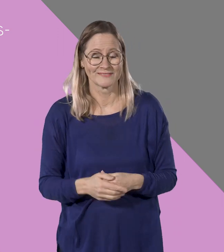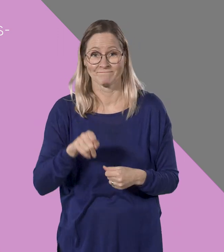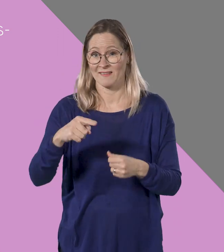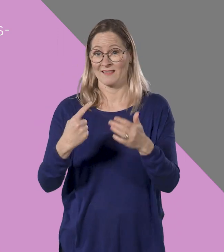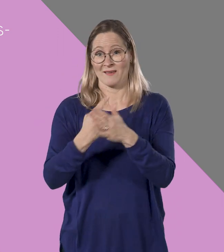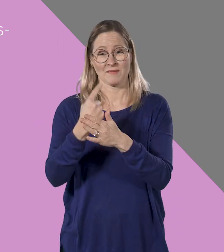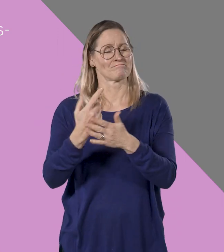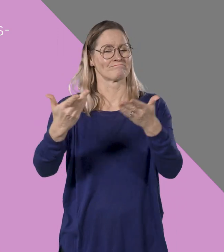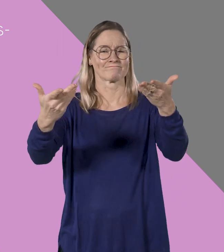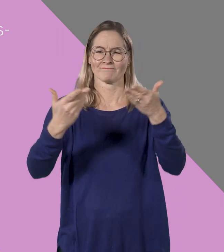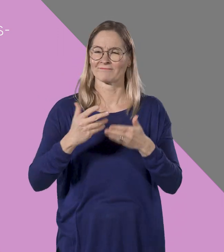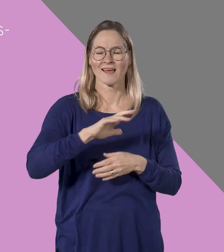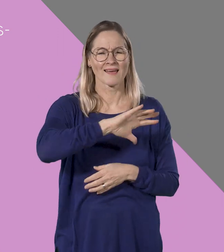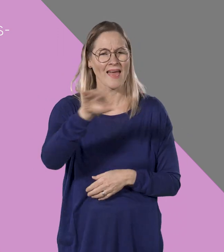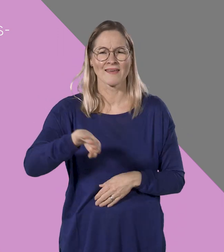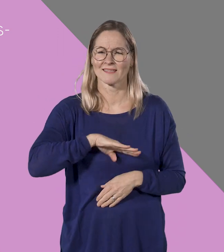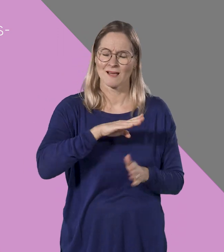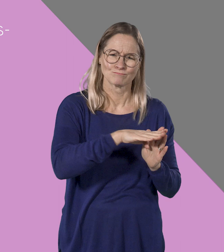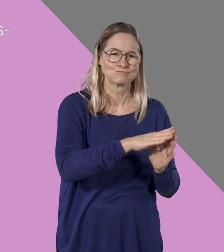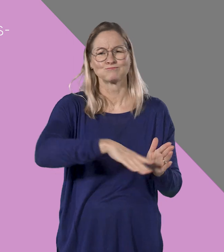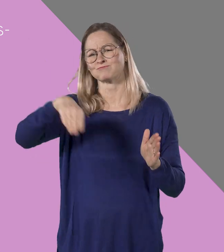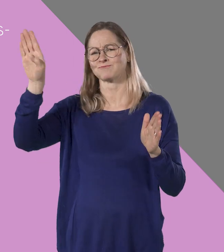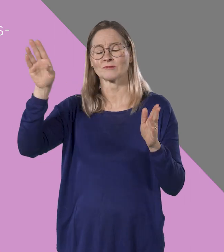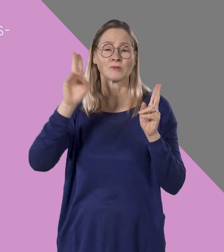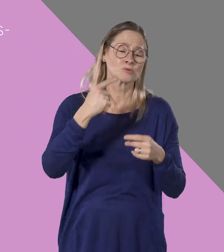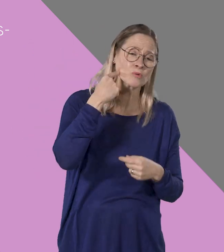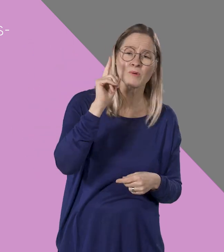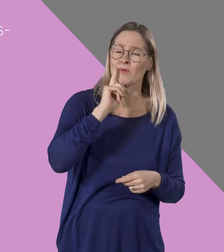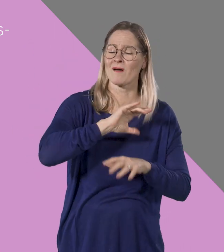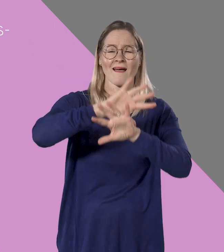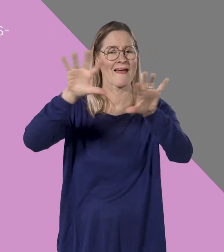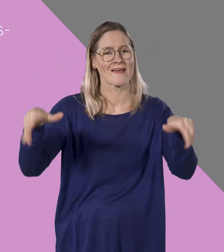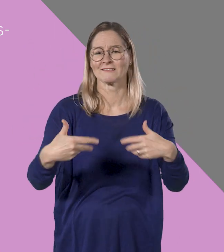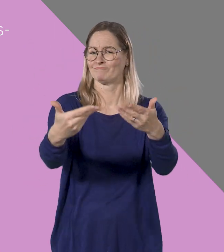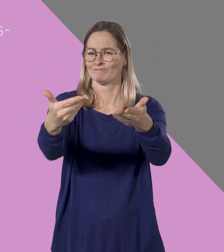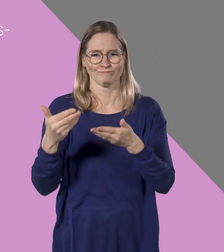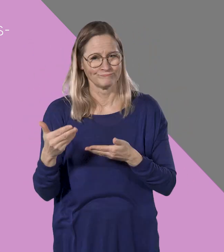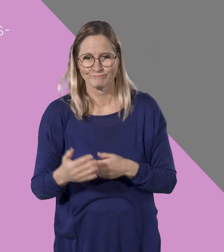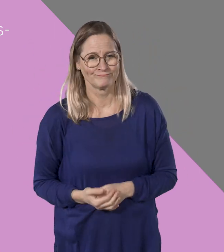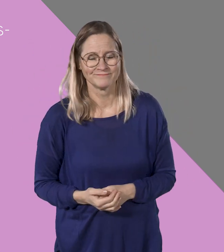Tapahtumaan ovat tervetulleita kaikenikäiset, niin kuurot kuin myös kuulevat.